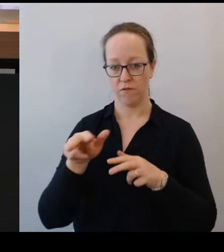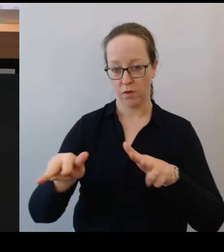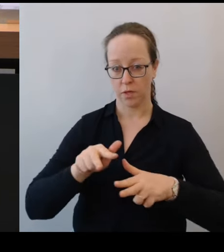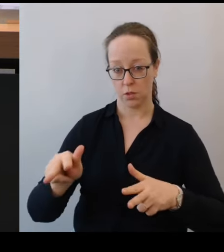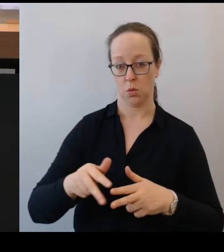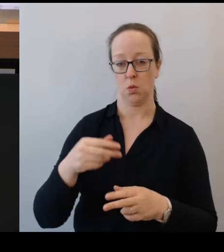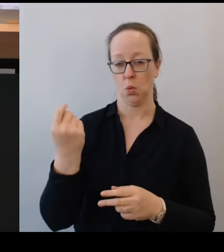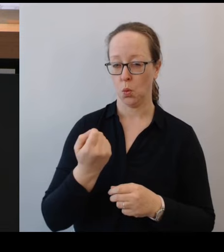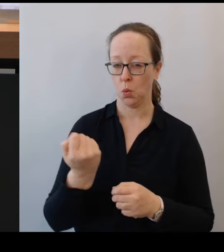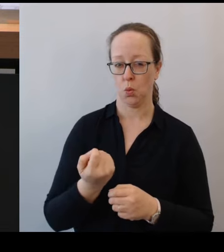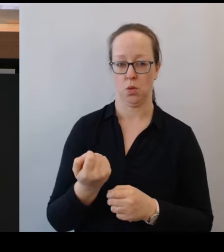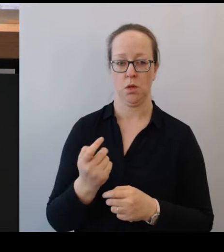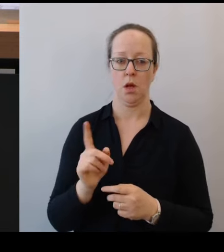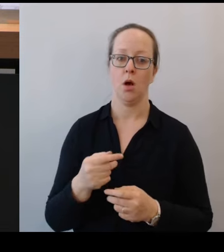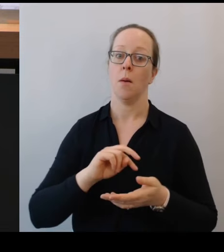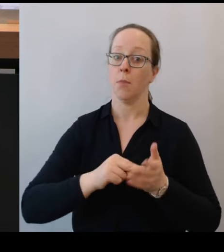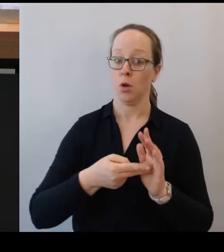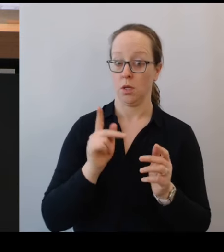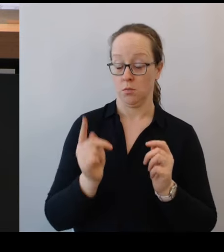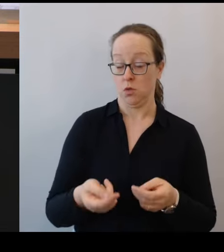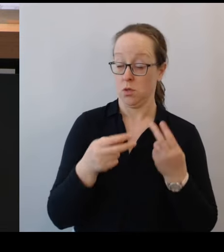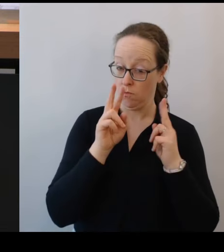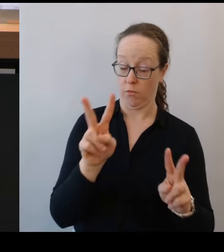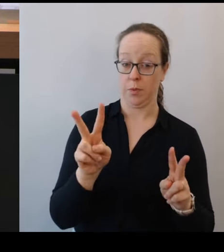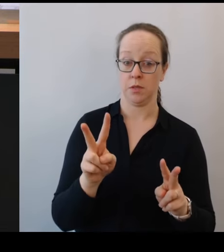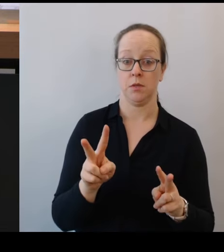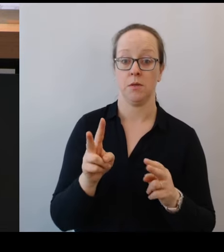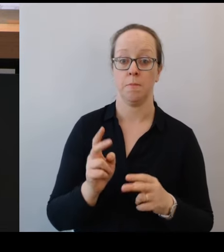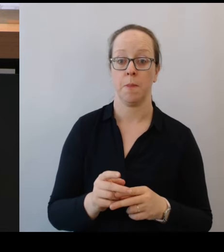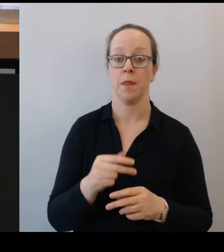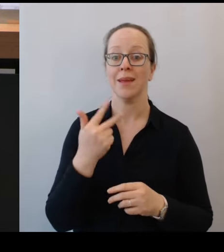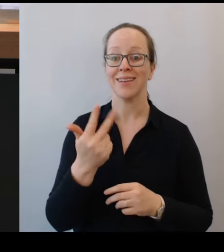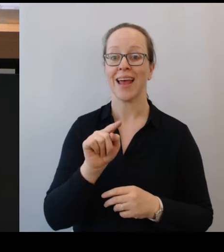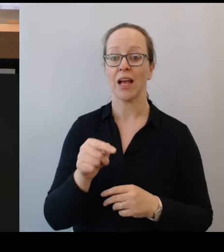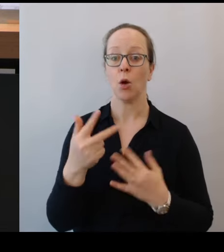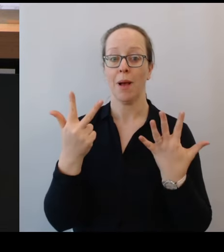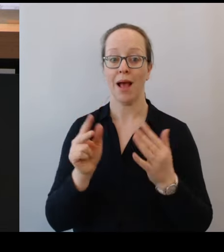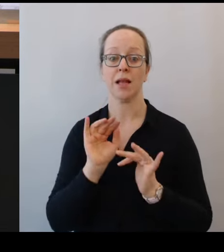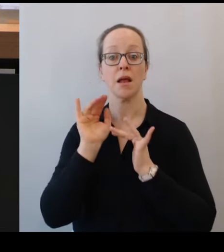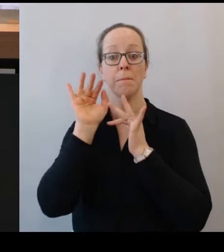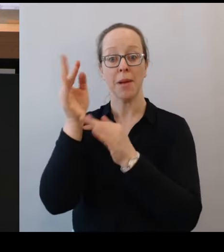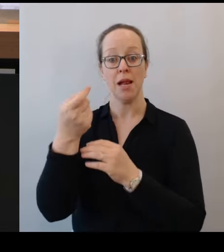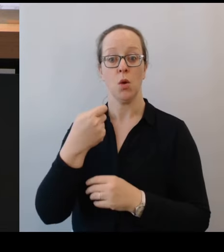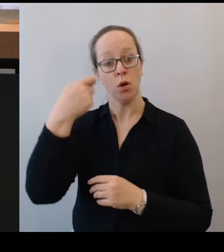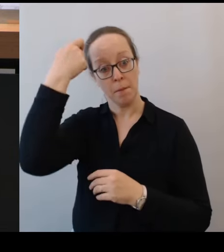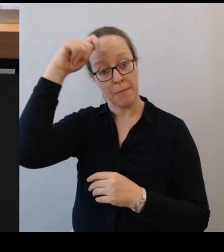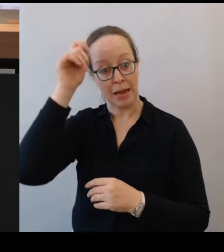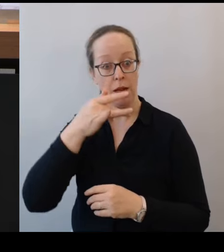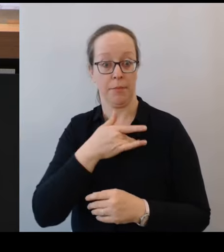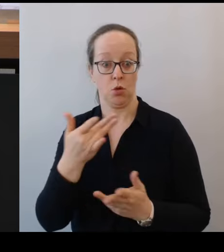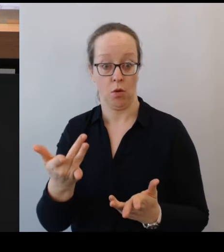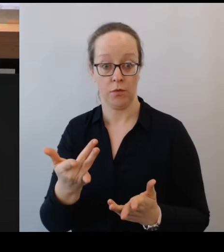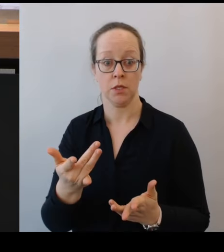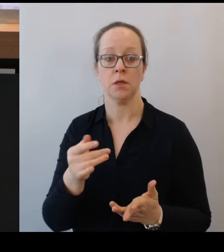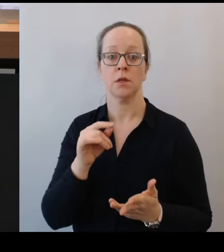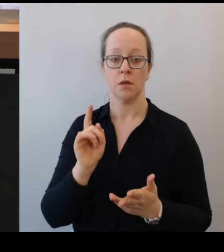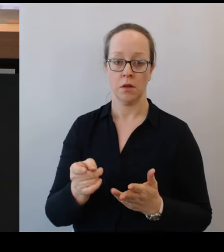von 3,8 Millionen Berlinern. Das ist eine Verantwortung, die weit über den Verantwortungsbereich von Managern hinausgeht.